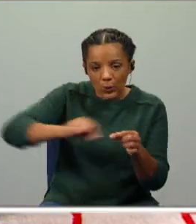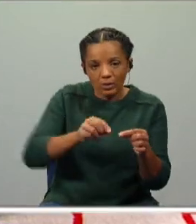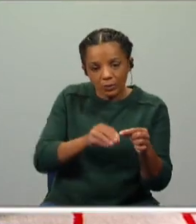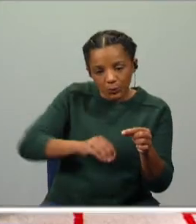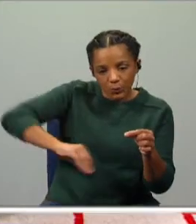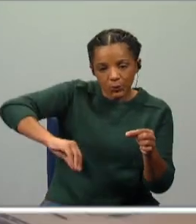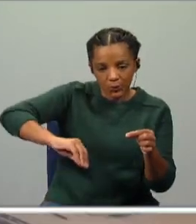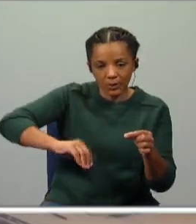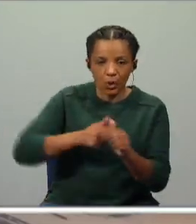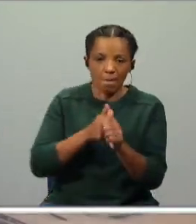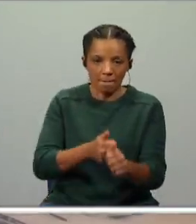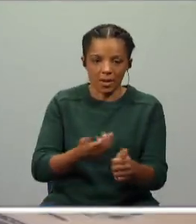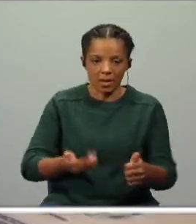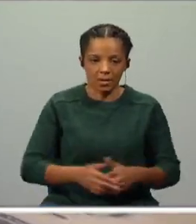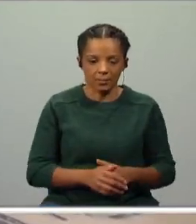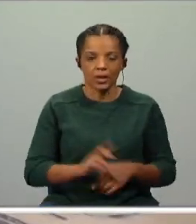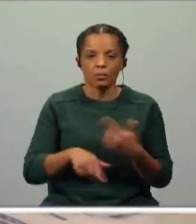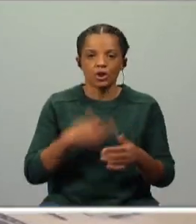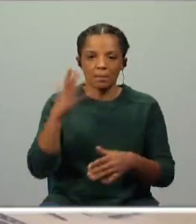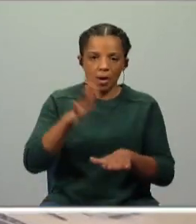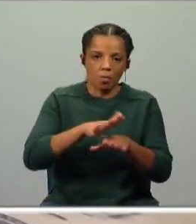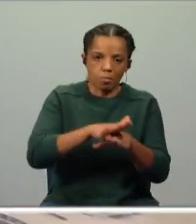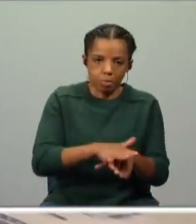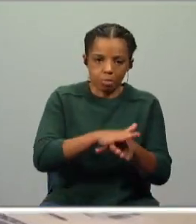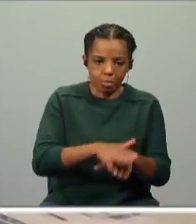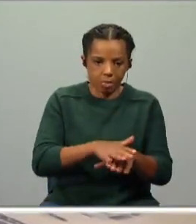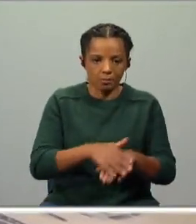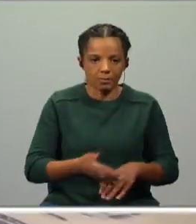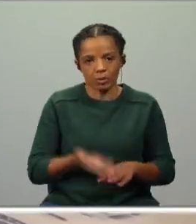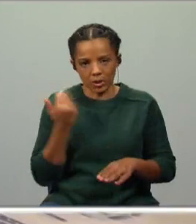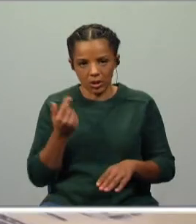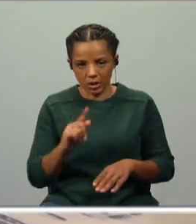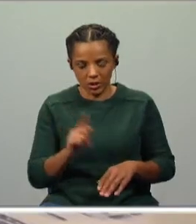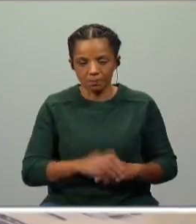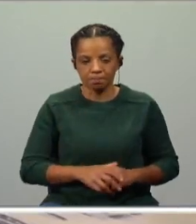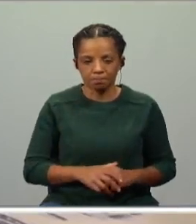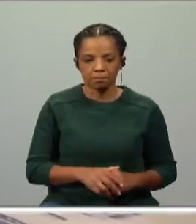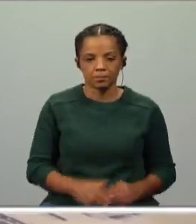depois façam assim com a mão para isto Não não saltar, portanto está aqui uma preta.